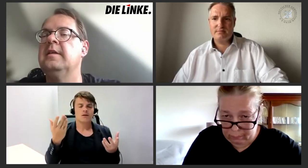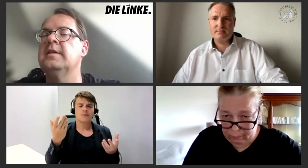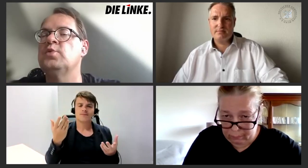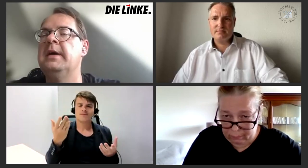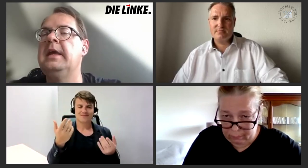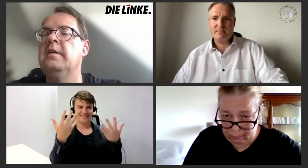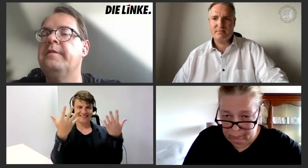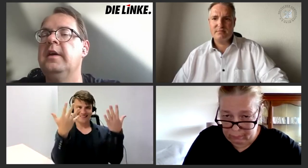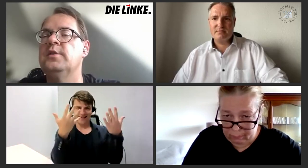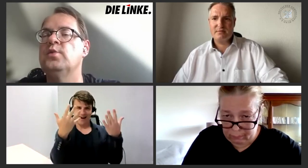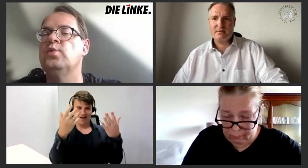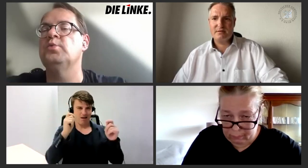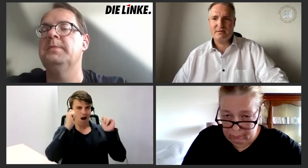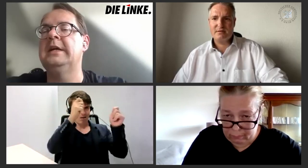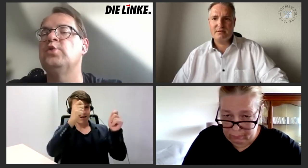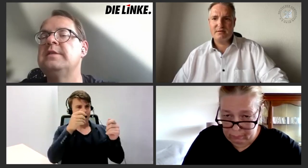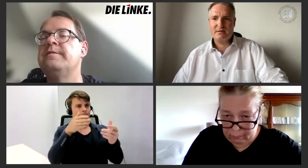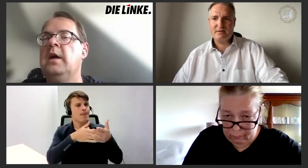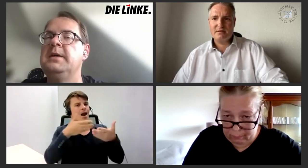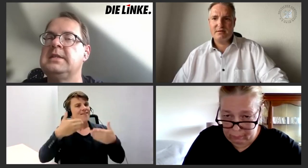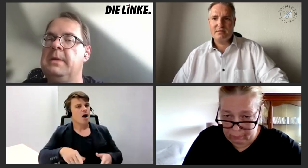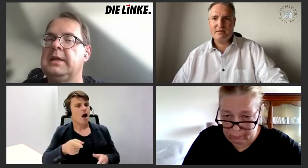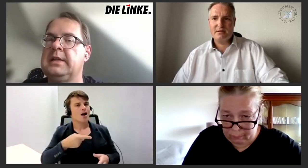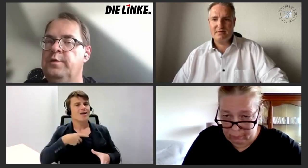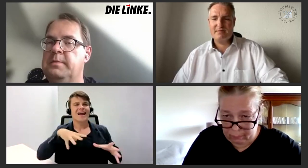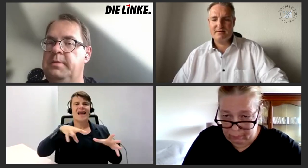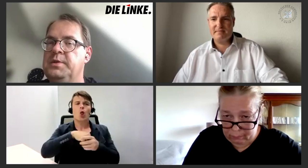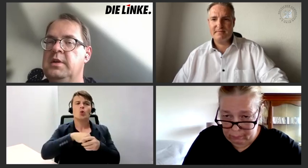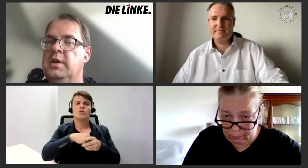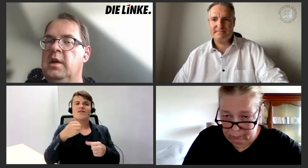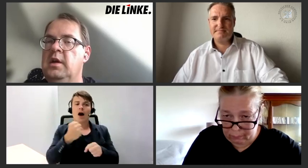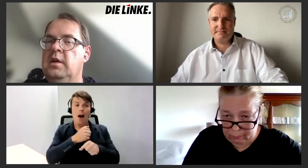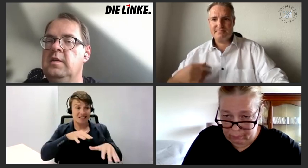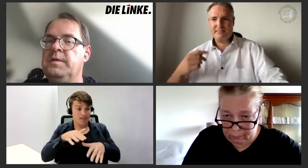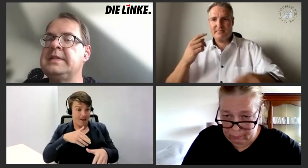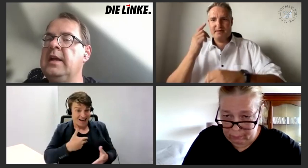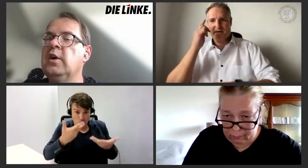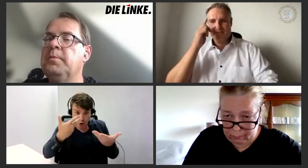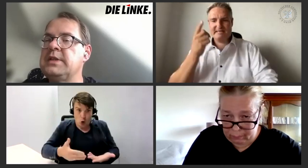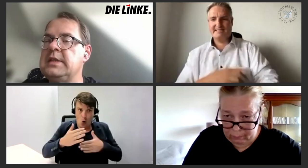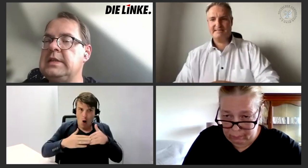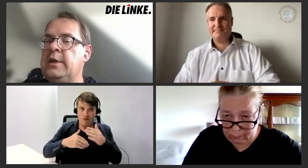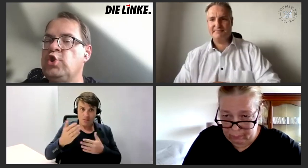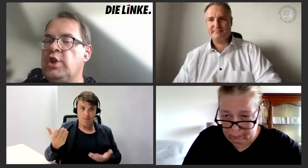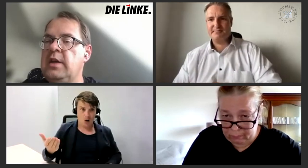ja auch die zehn Anträge zur Barrierefreiheit und zum inklusiven Arbeitsmarkt aufgebaut, es war ein